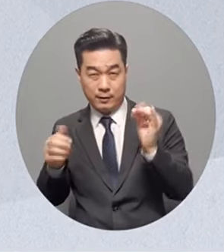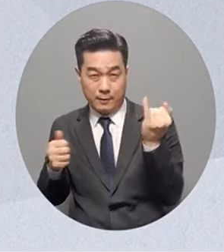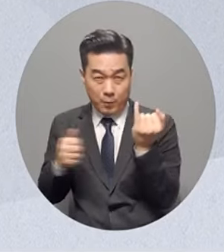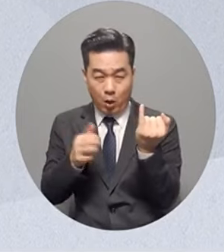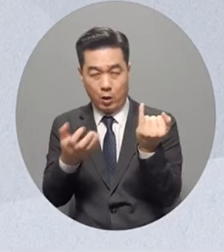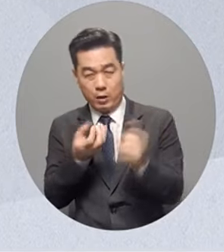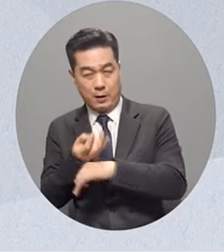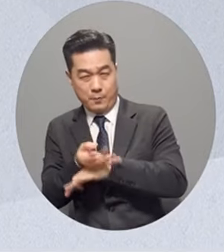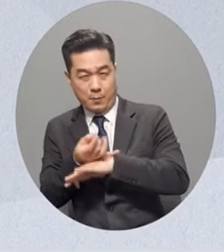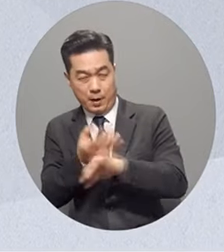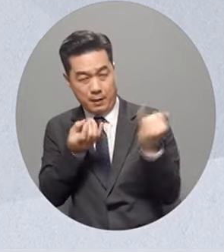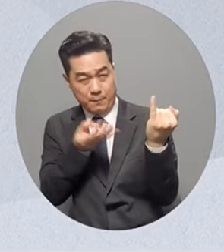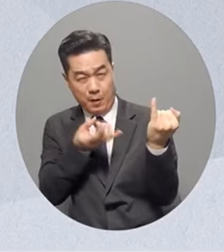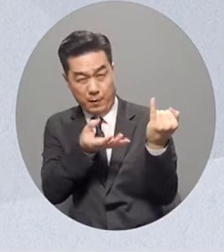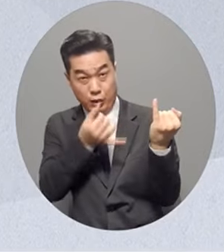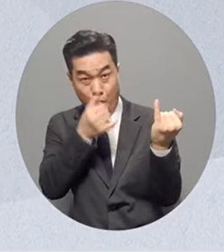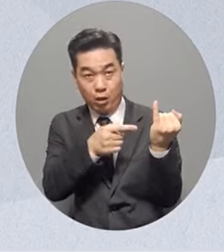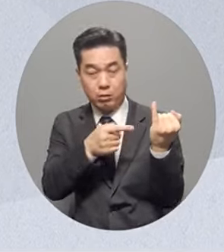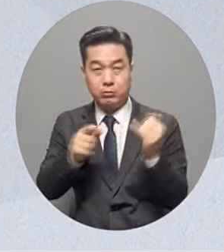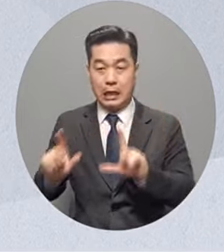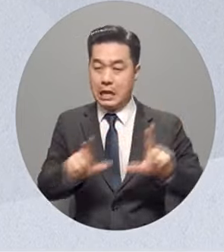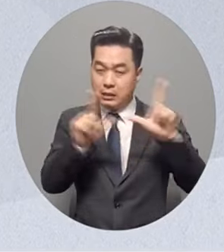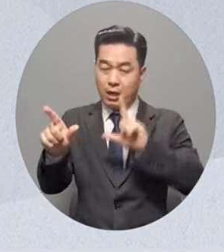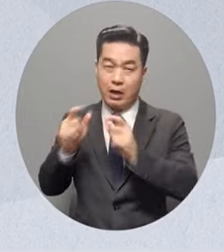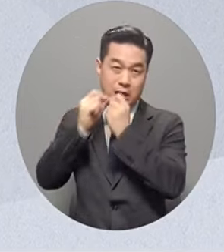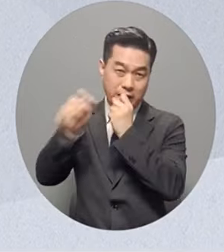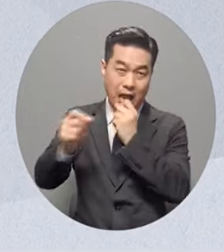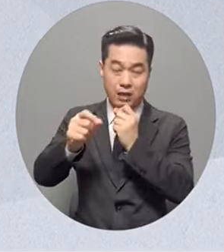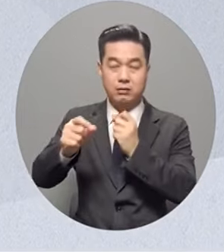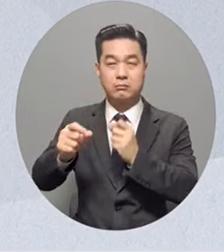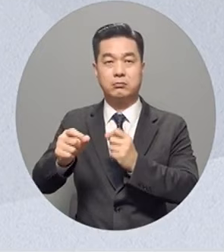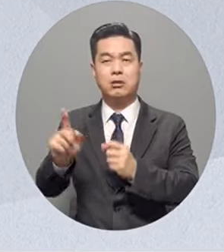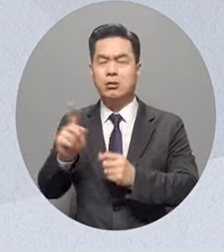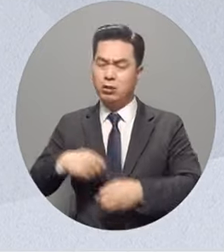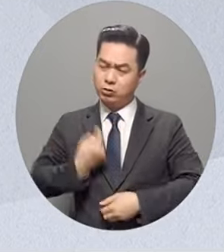유명인에게 접근해 범행을 기획했다며 일상이 사기였다는 자신의 말처럼 스스로